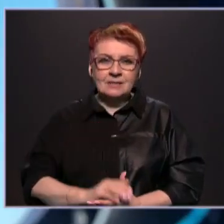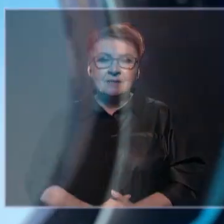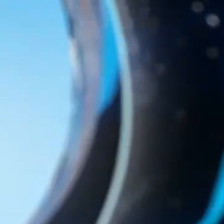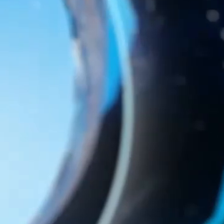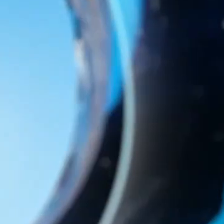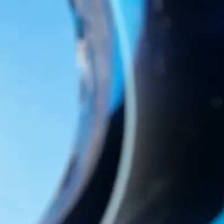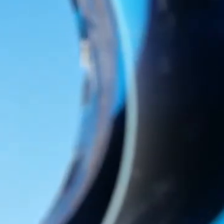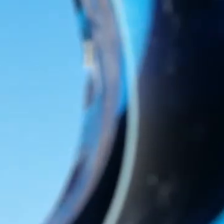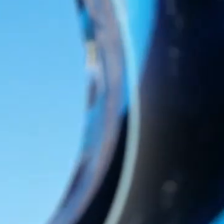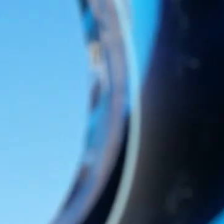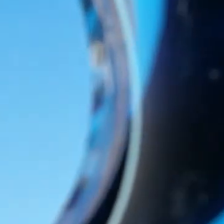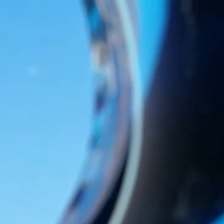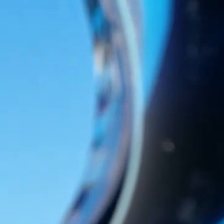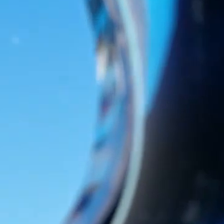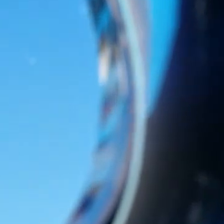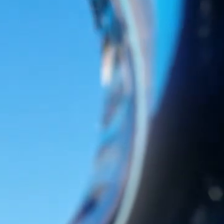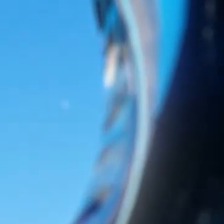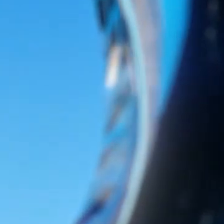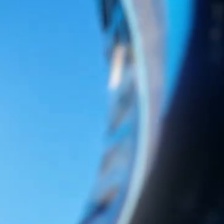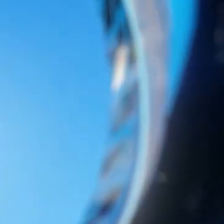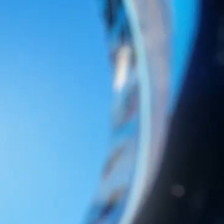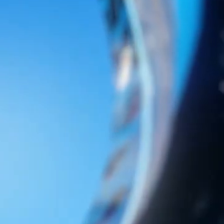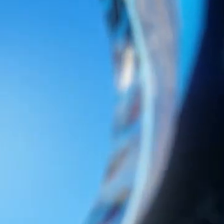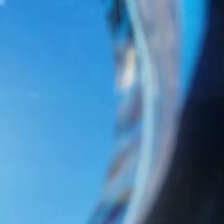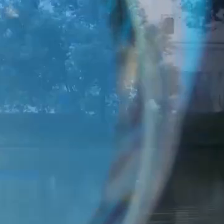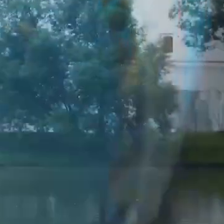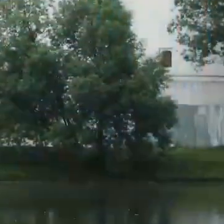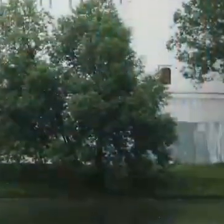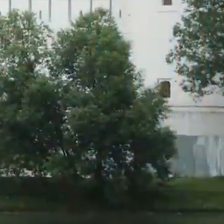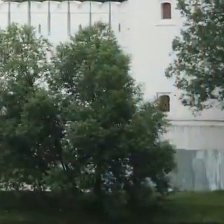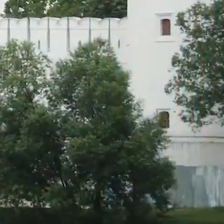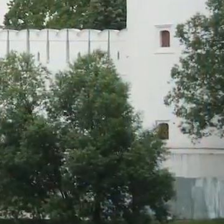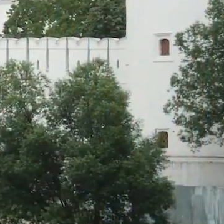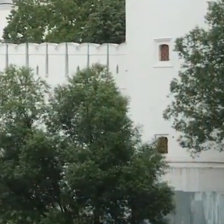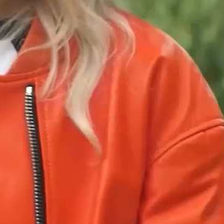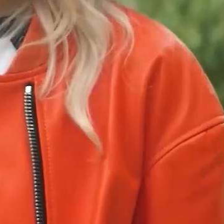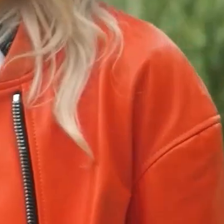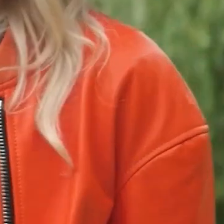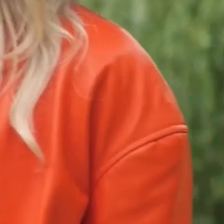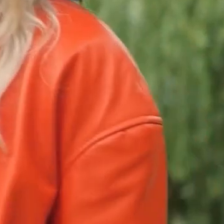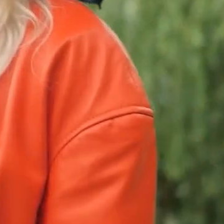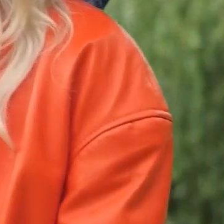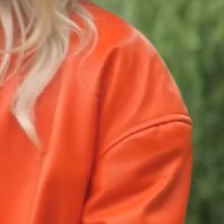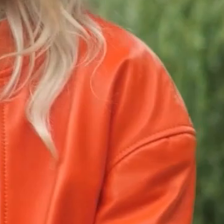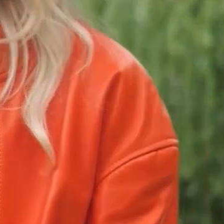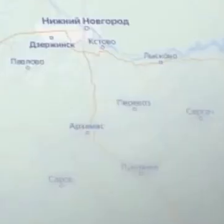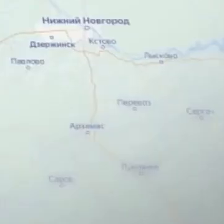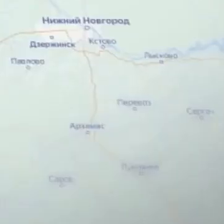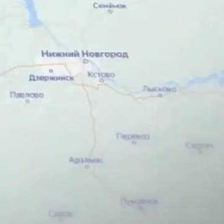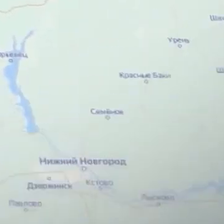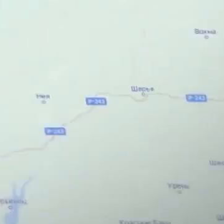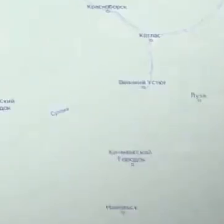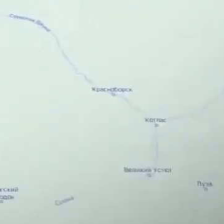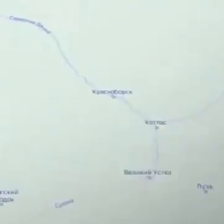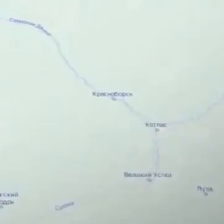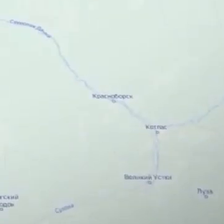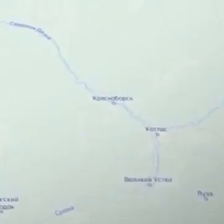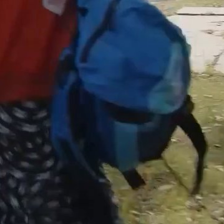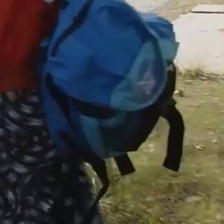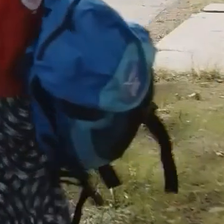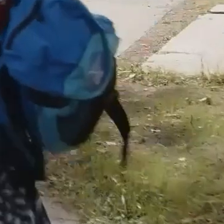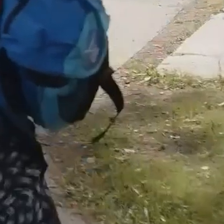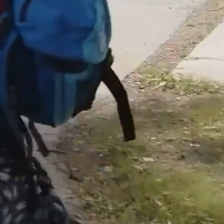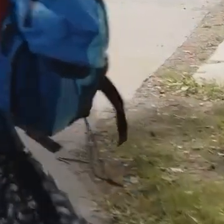своей жизни я отправлюсь в пеший путь от Москвы до Соловков я получила не только благословение